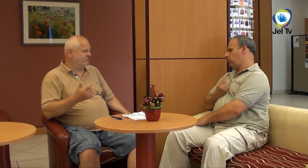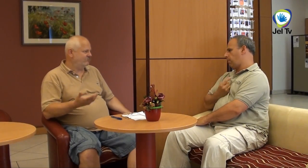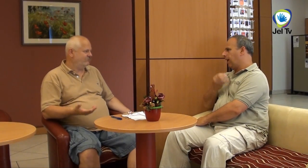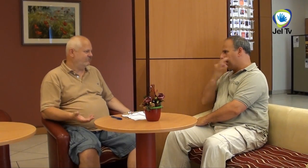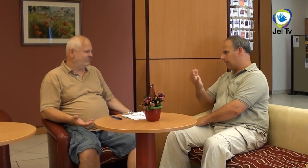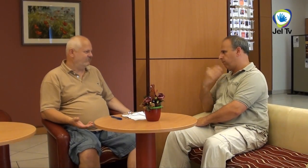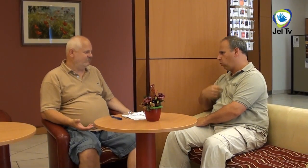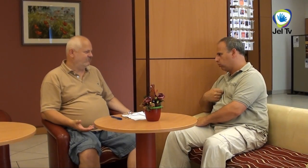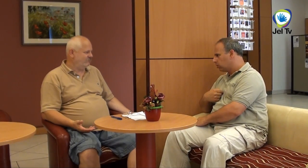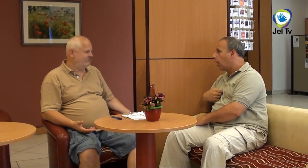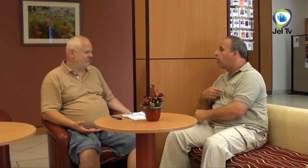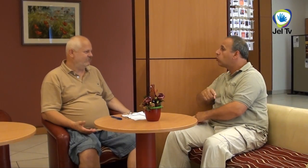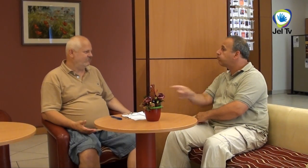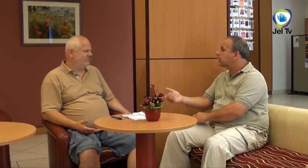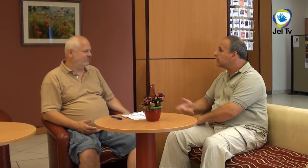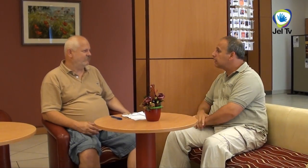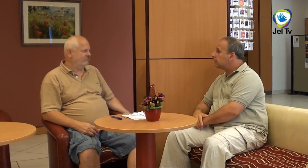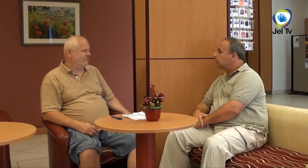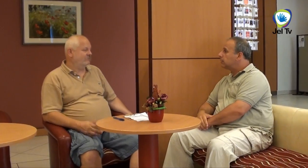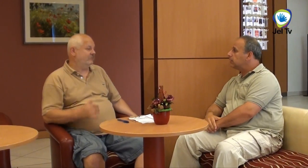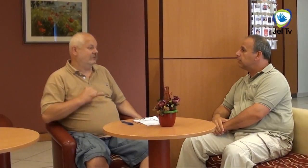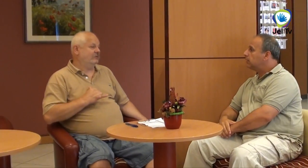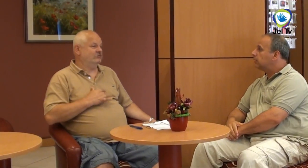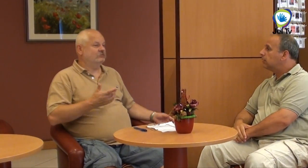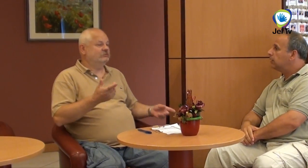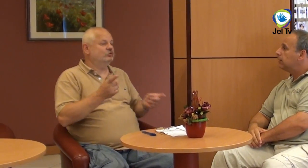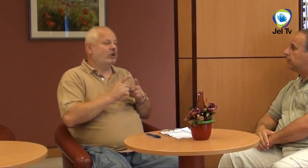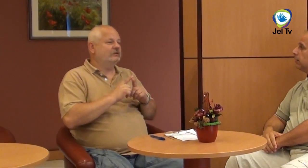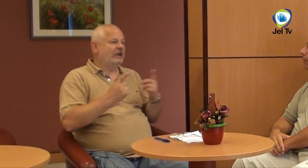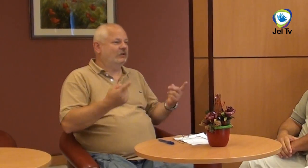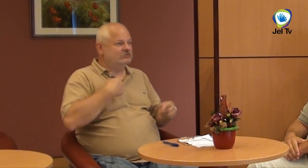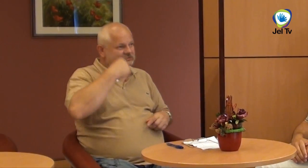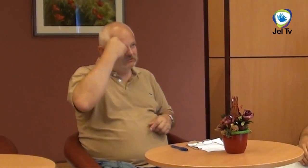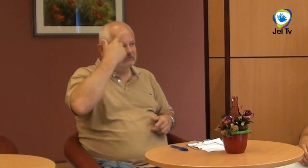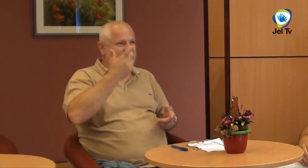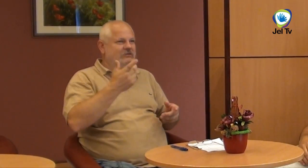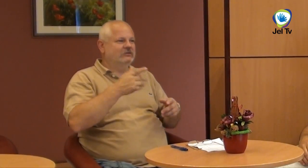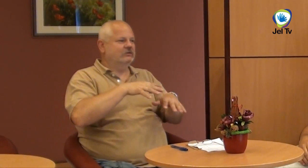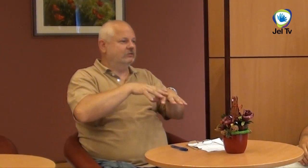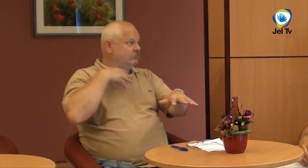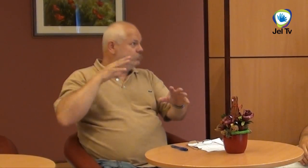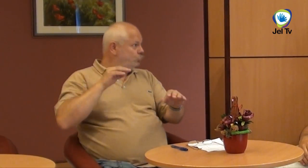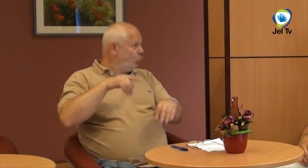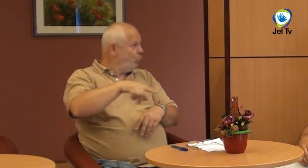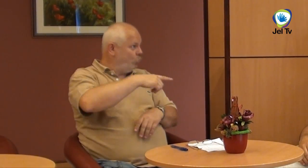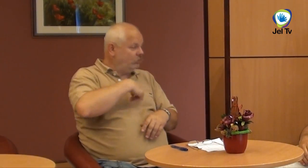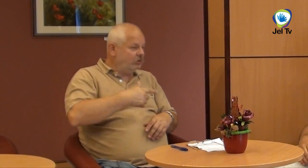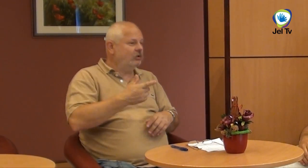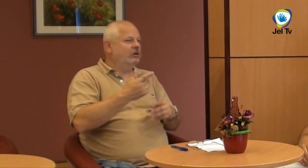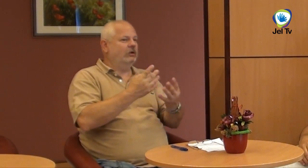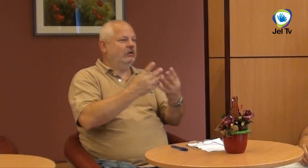Én kérdeztem, de rajtam kivül kérdeztek-e még a többiek? A sajtótájékoztatón nem igazán, pedig sokan voltunk.